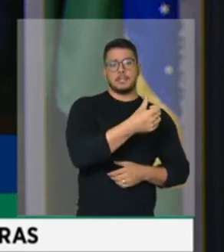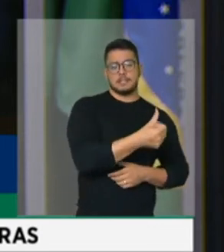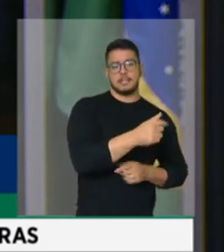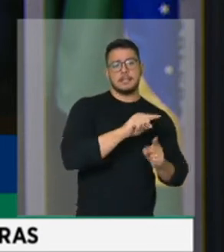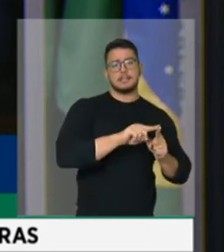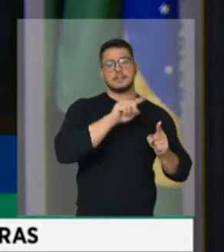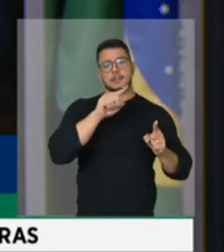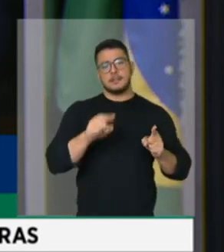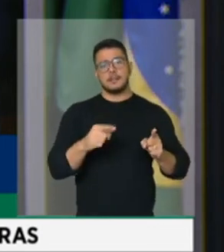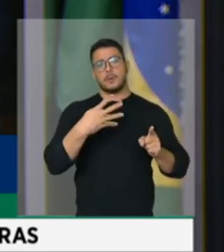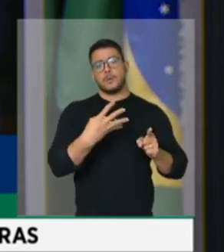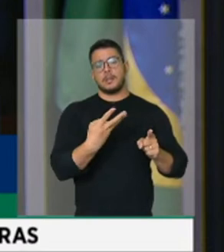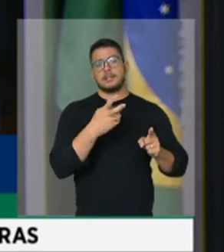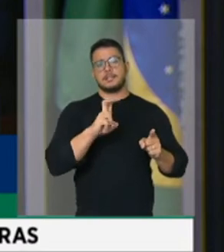BRASIL. EM 2019, 30. E A